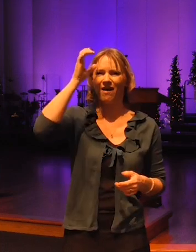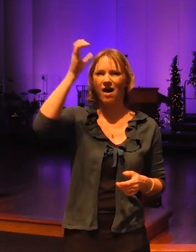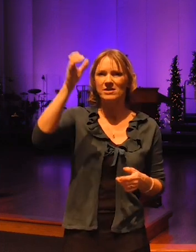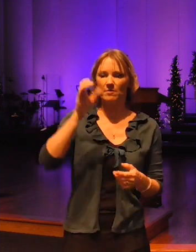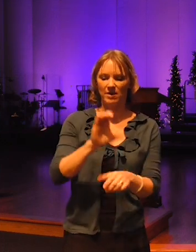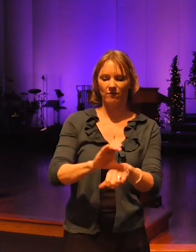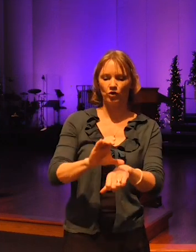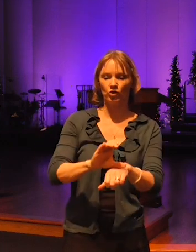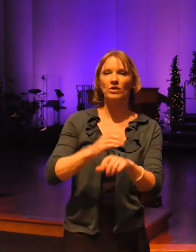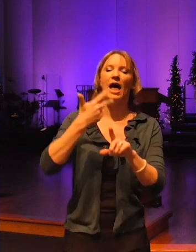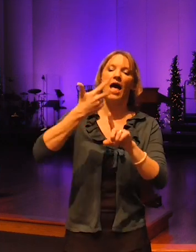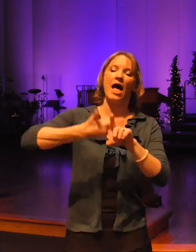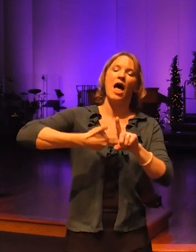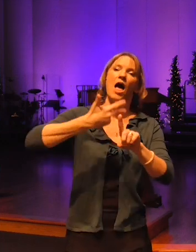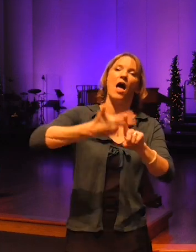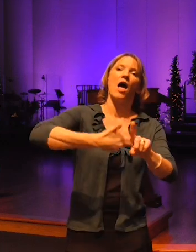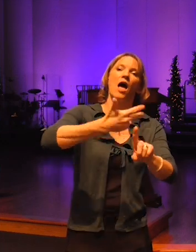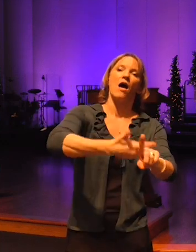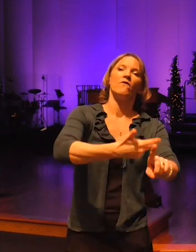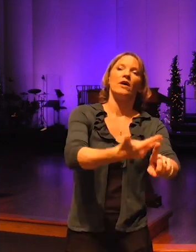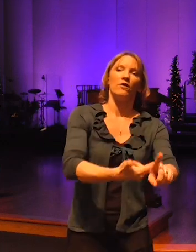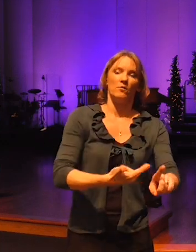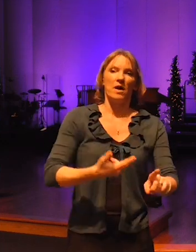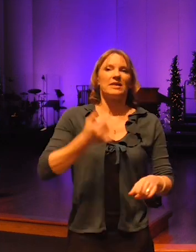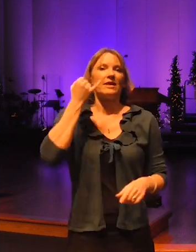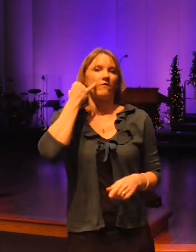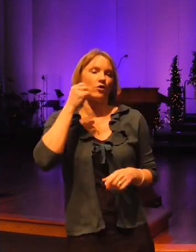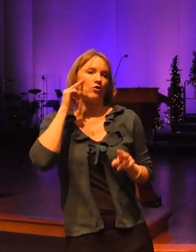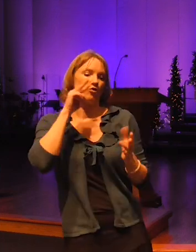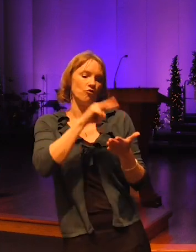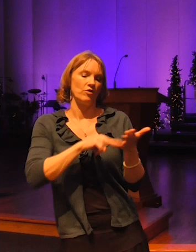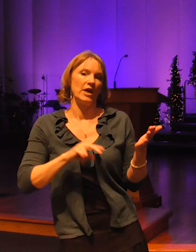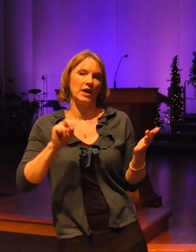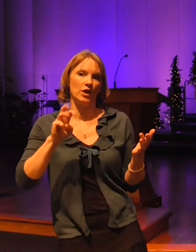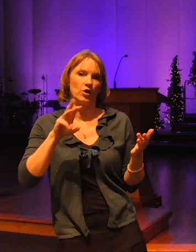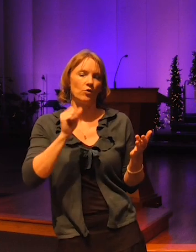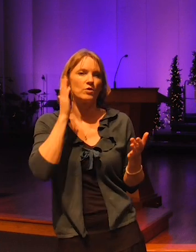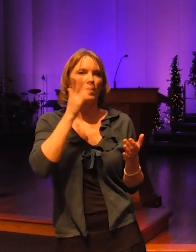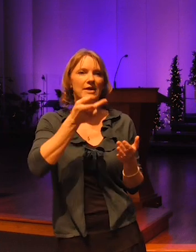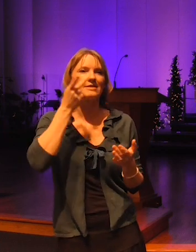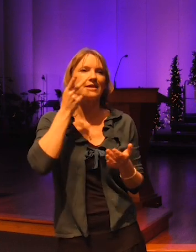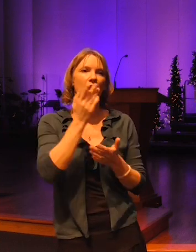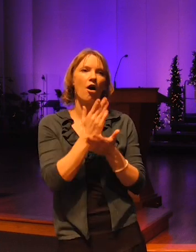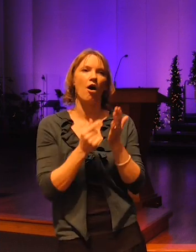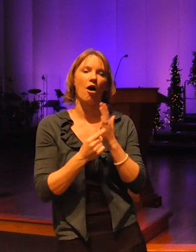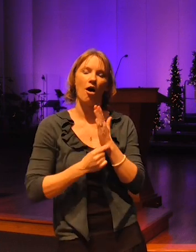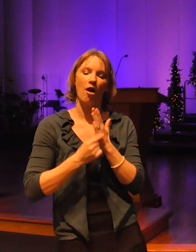un reloj si lees En las noticias, verás un artículo que dice que la asistencia a la iglesia está